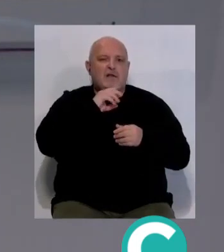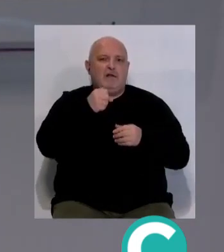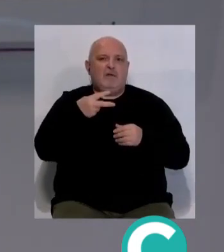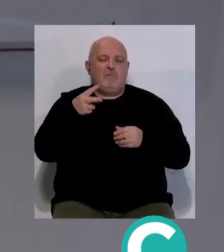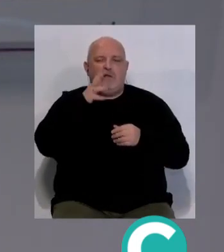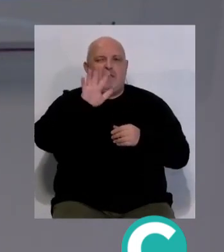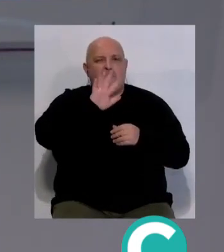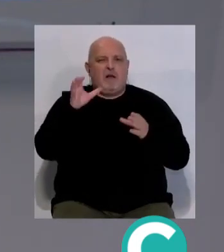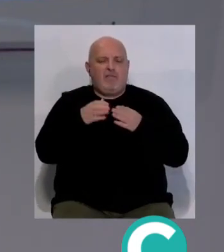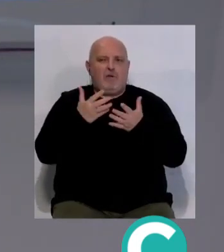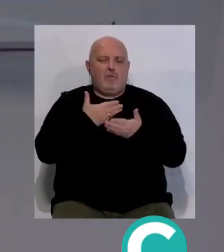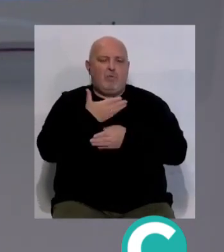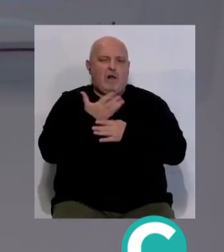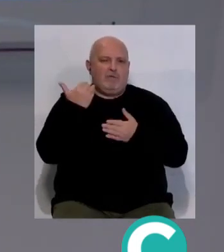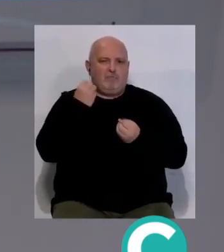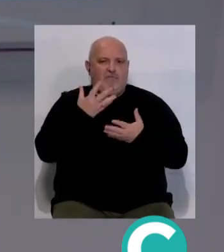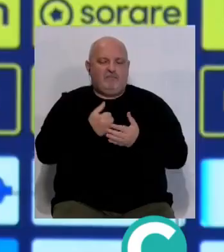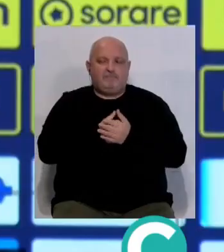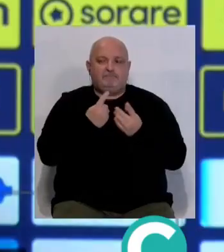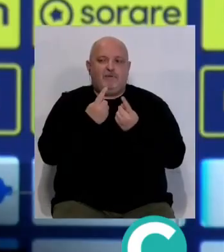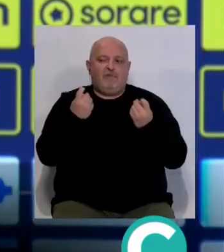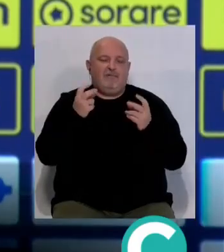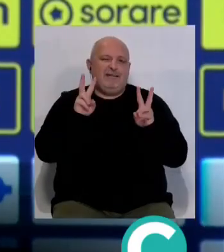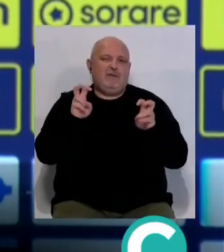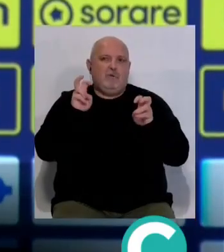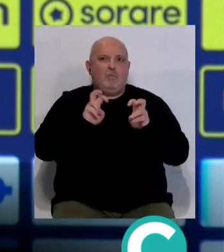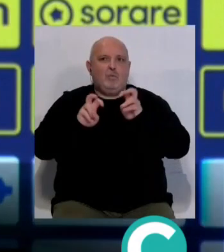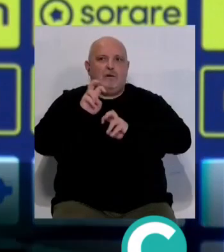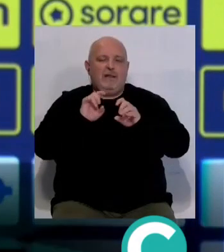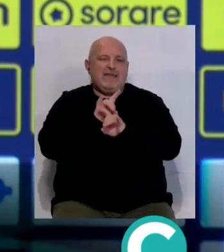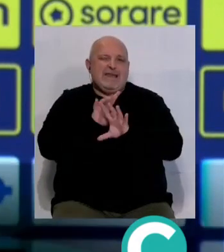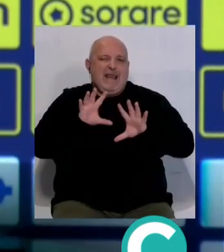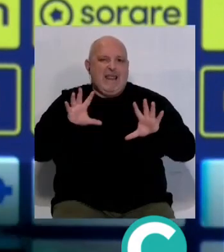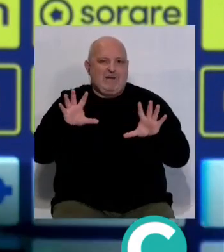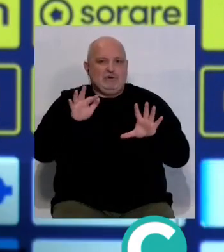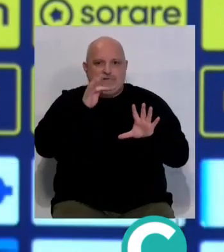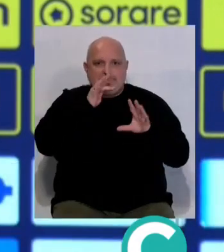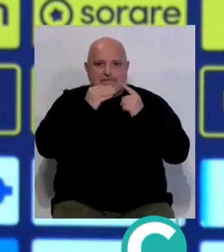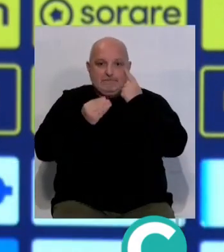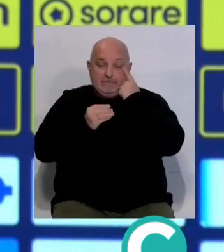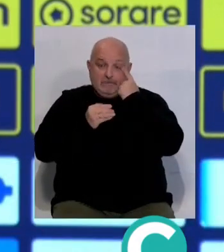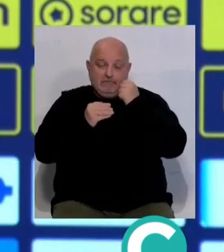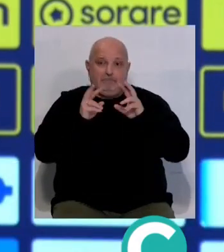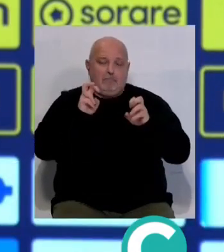imagen de sus jugadores nos ha faltado por ahí encontrar esa Claridad para poder tener eh las